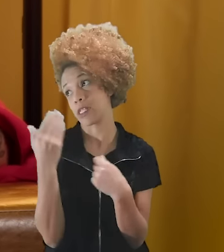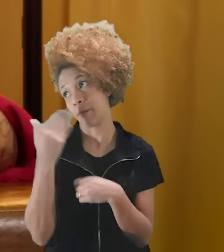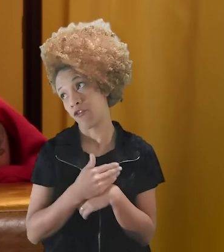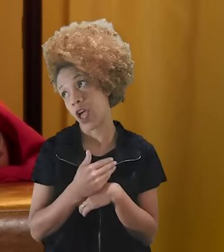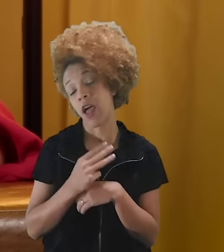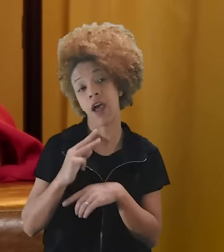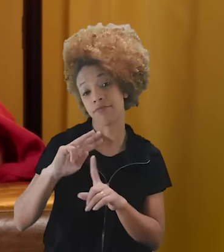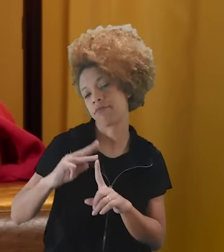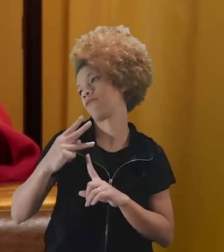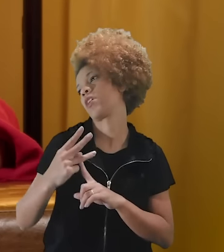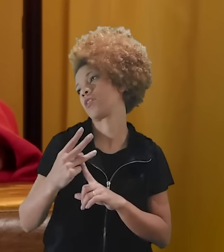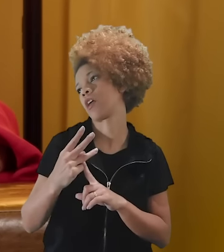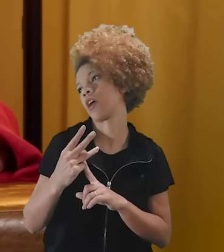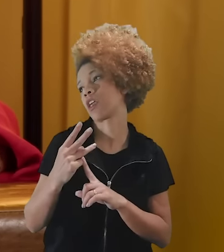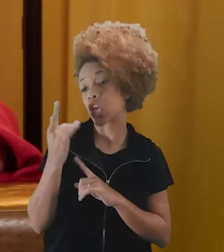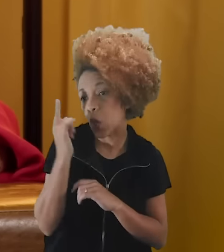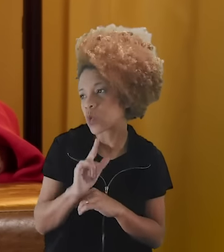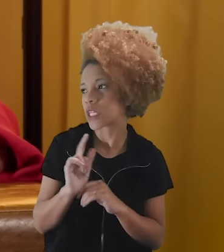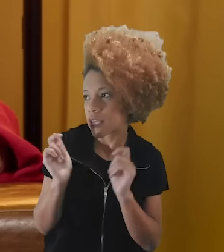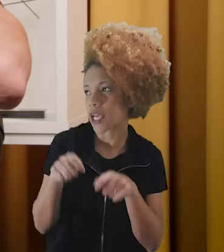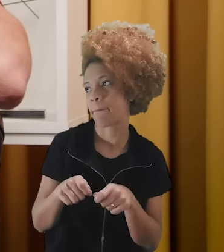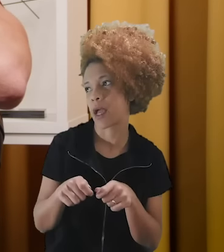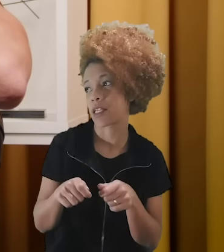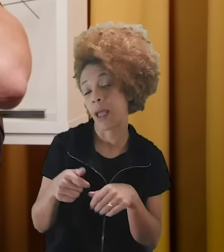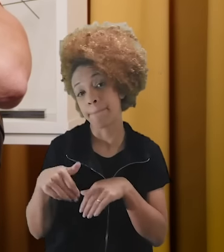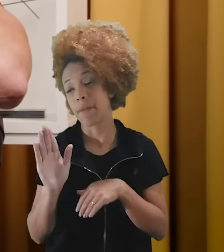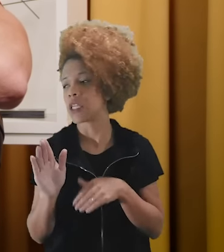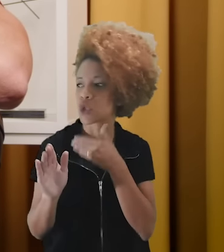três vezes mais que ela sabe uma coisa do que um homem Especialmente quando esse assunto é um